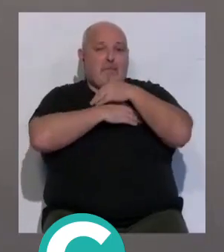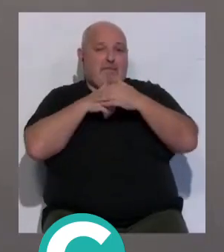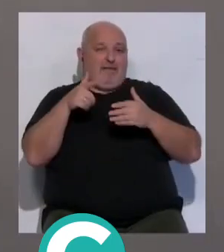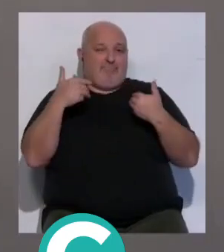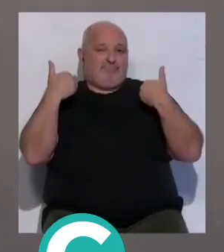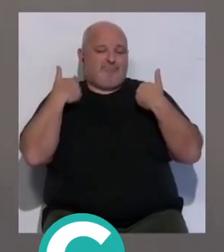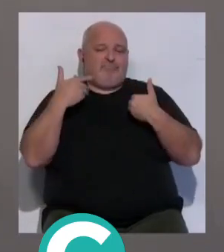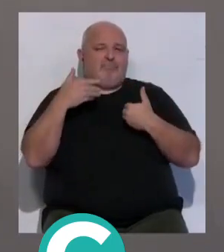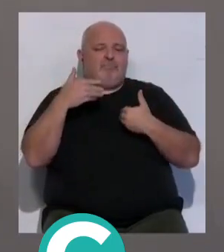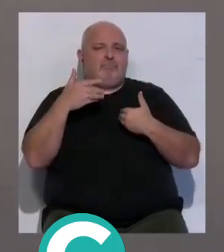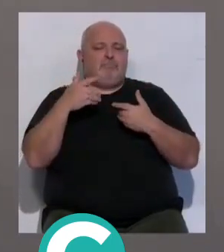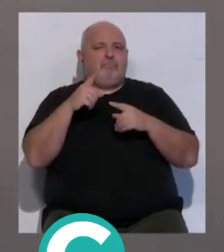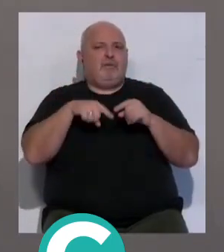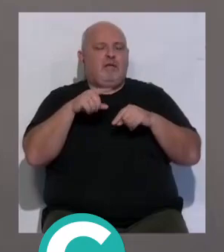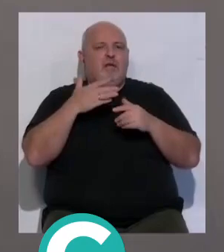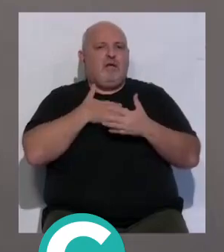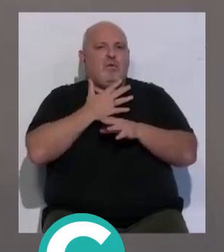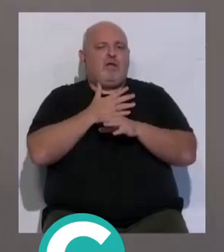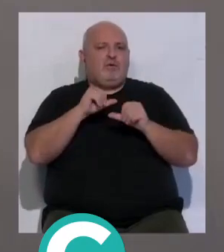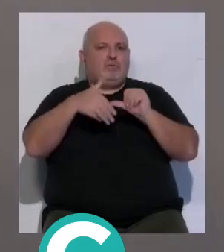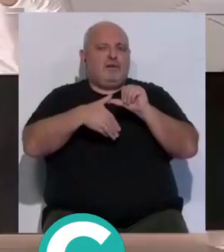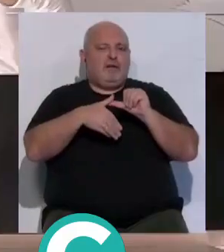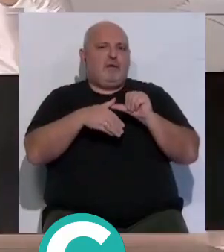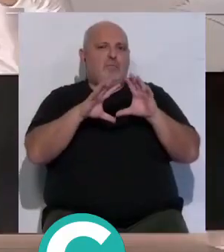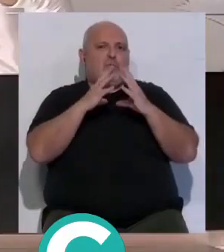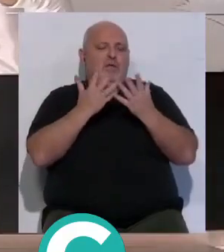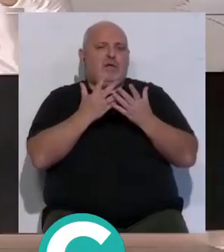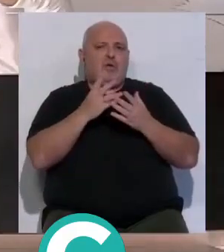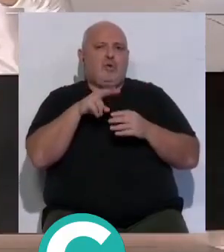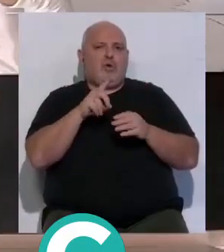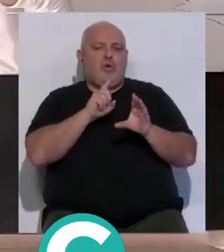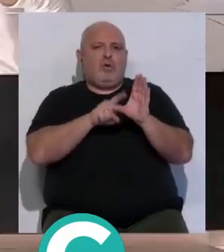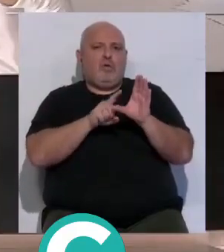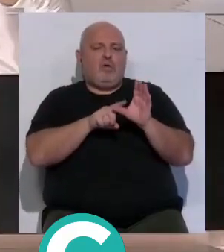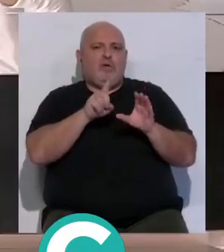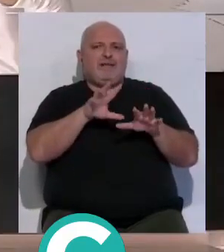que los jugadores sudamericanos que están en el mundial no están en Sudamérica jugando salvo un